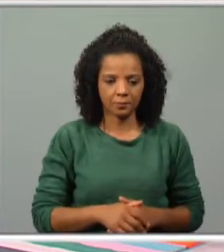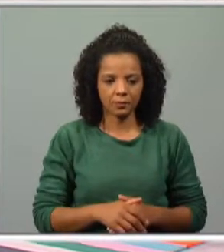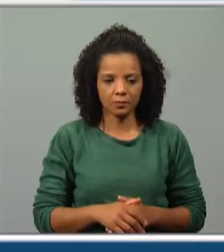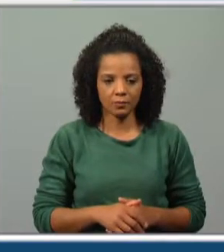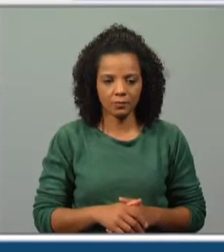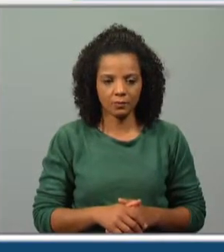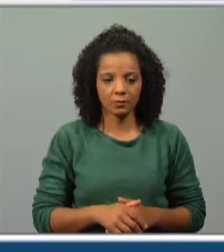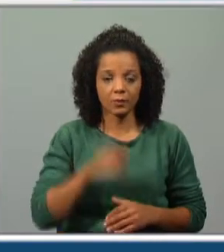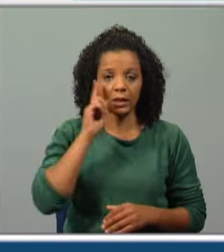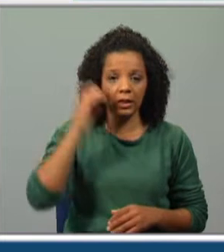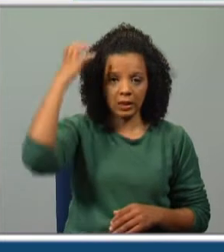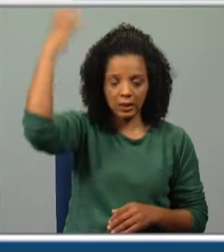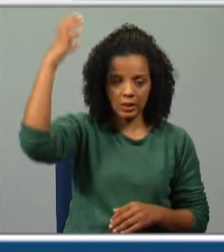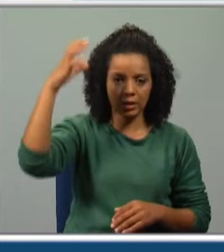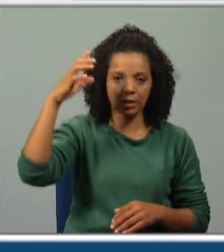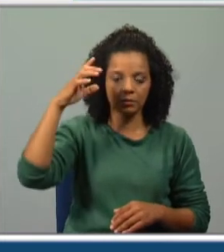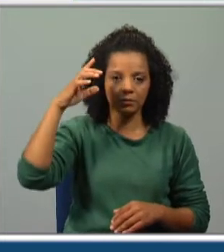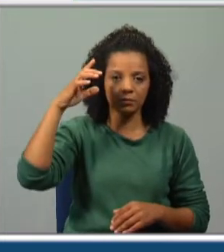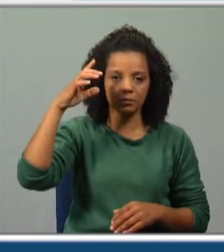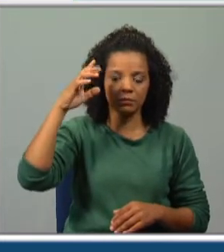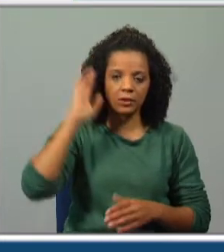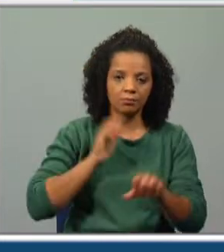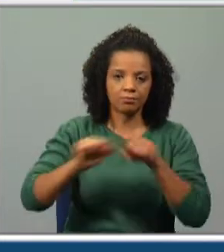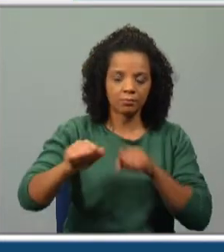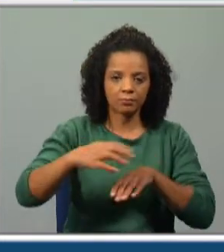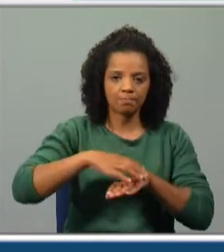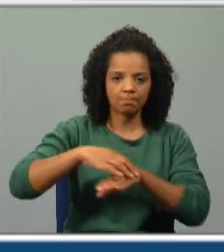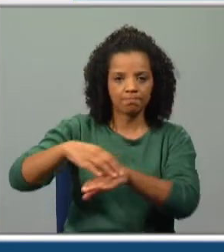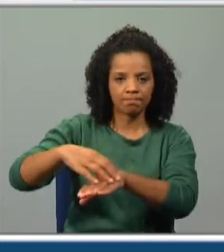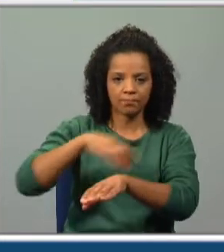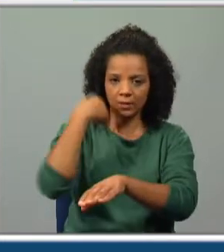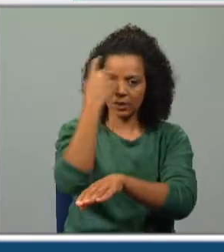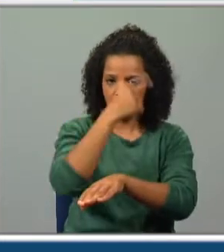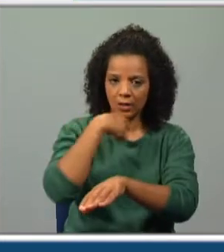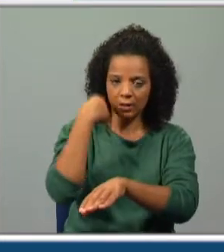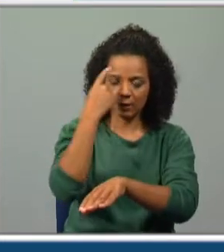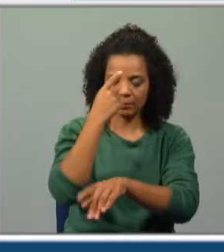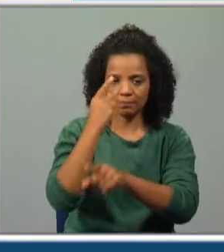a rainha tomou a mão da serva e sem que a sua face de mármore perdesse a rigidez 王后拉著侍女的手，沒有你的大理石臉失去了僵硬